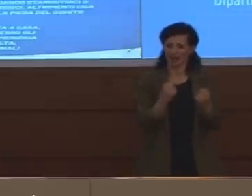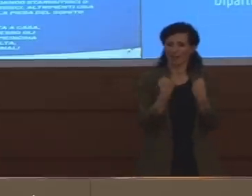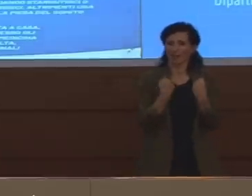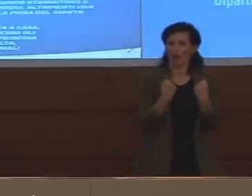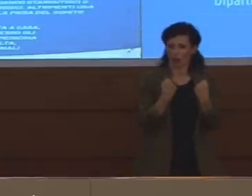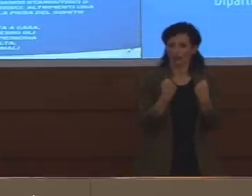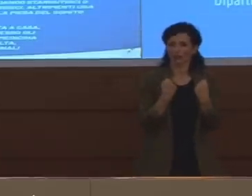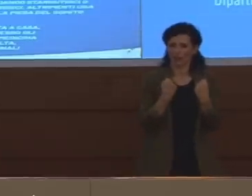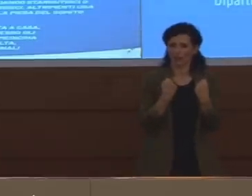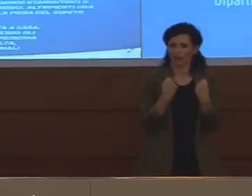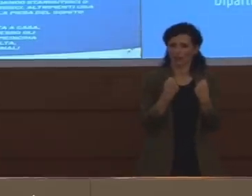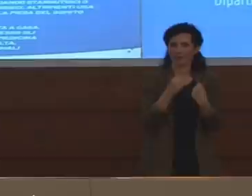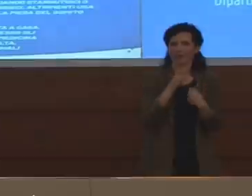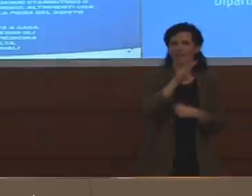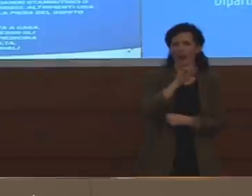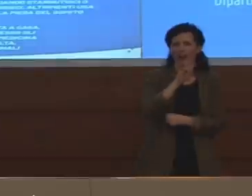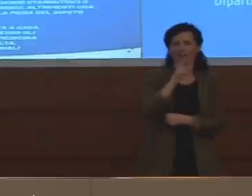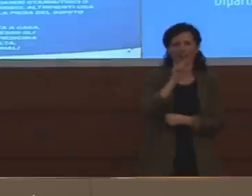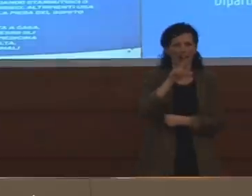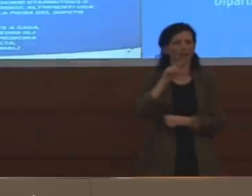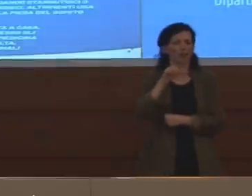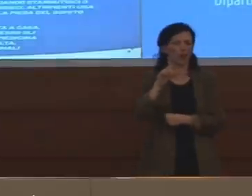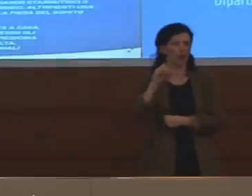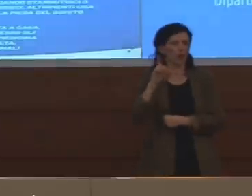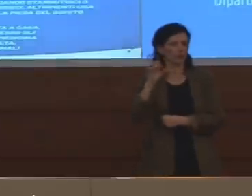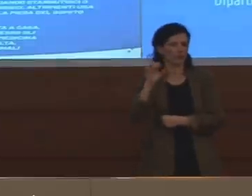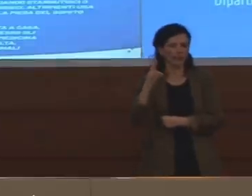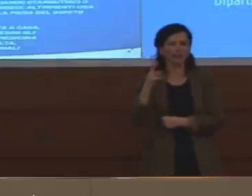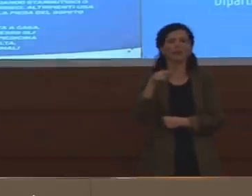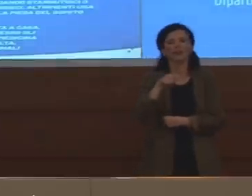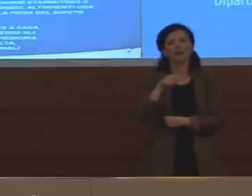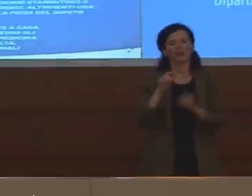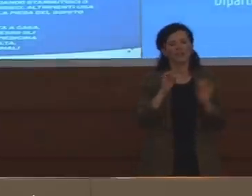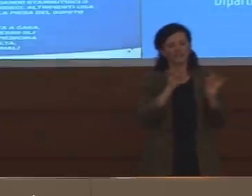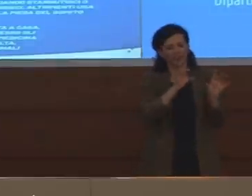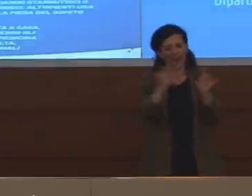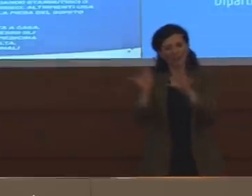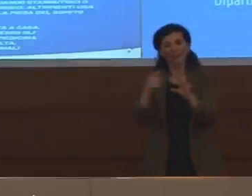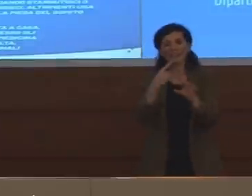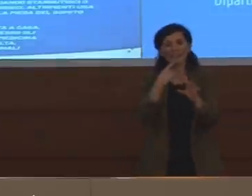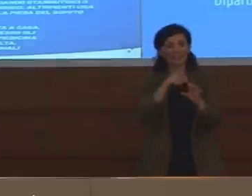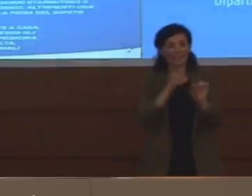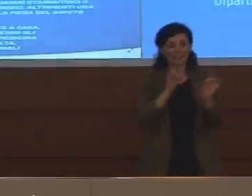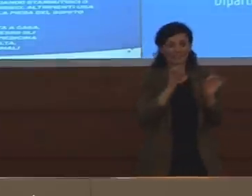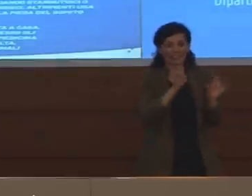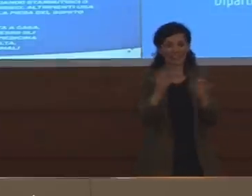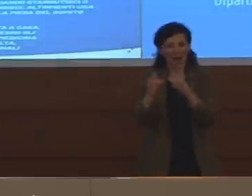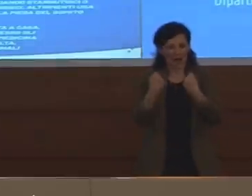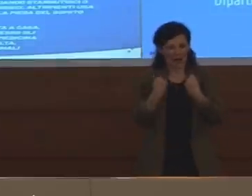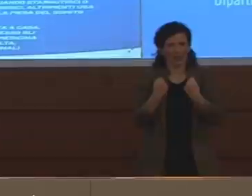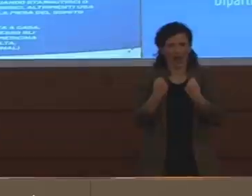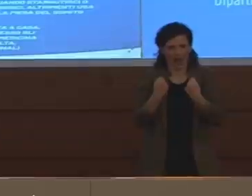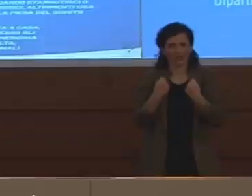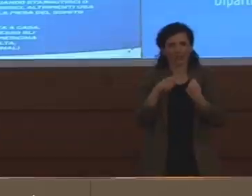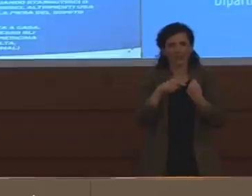si chiama, è ragionevole ipotizzare che chi ha un viral load più basso possa clearare